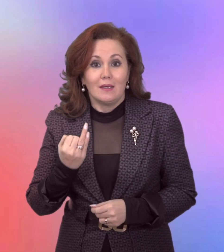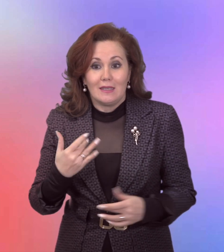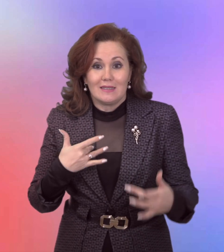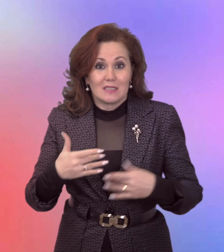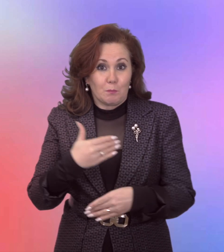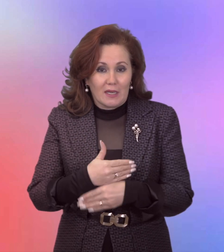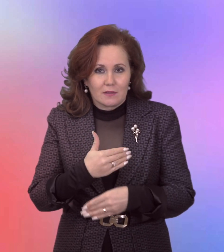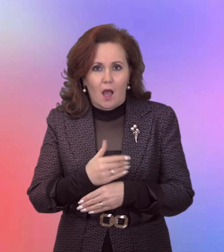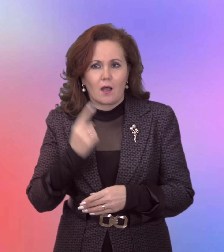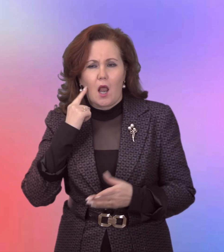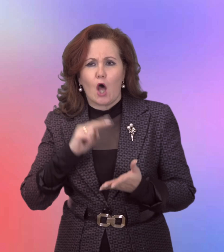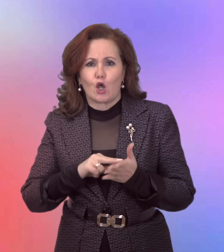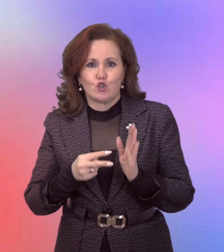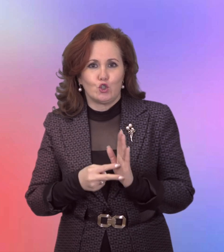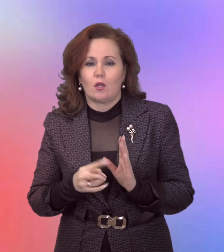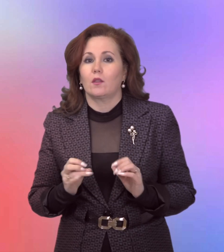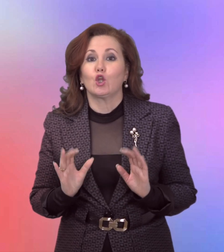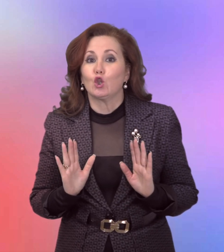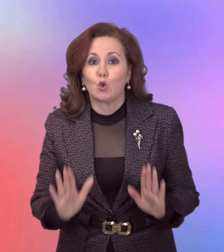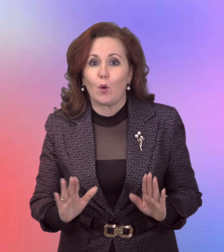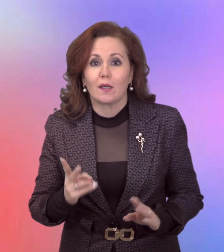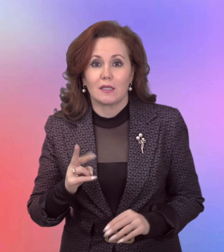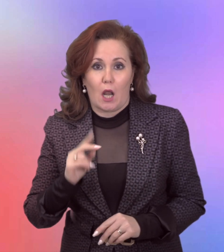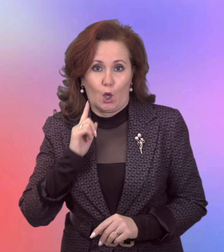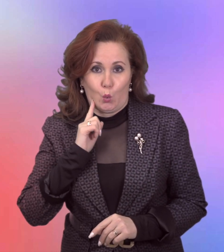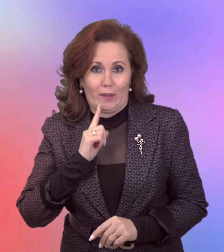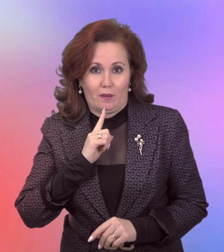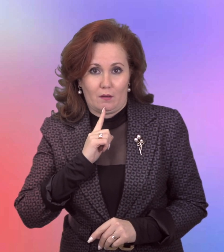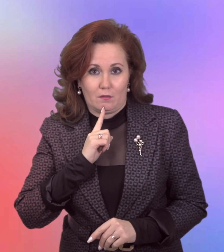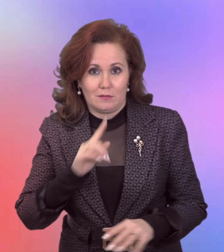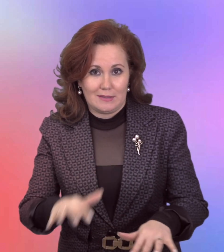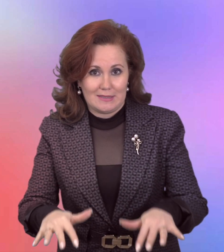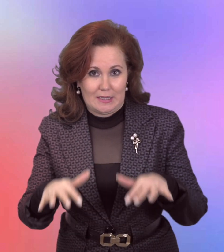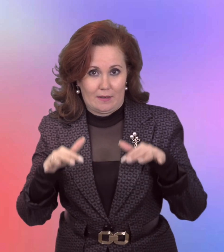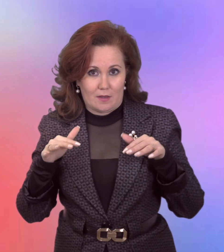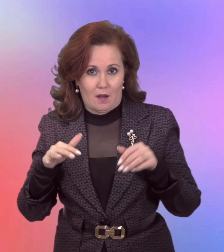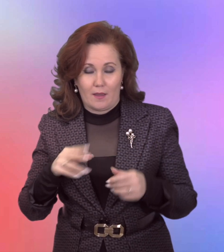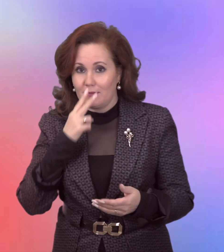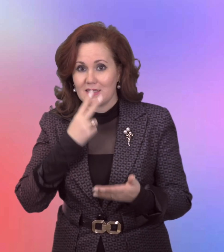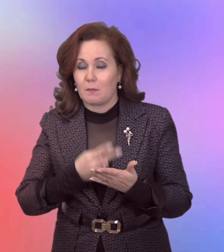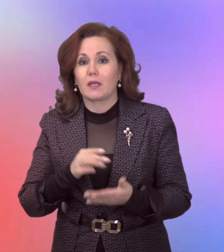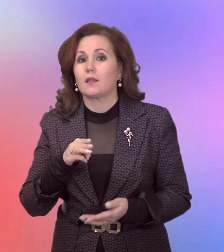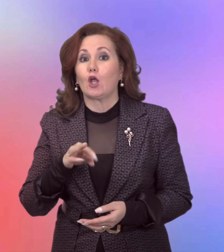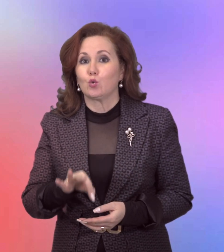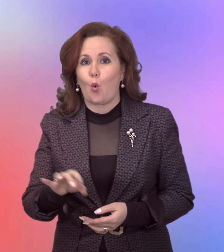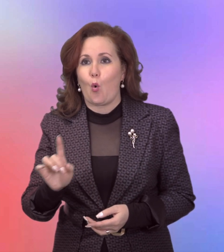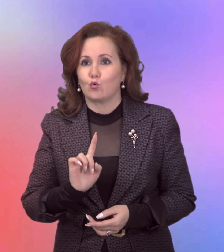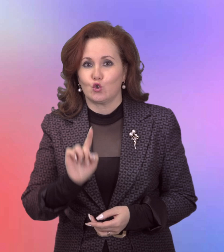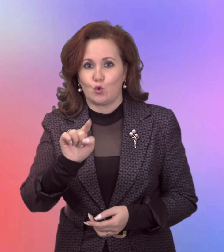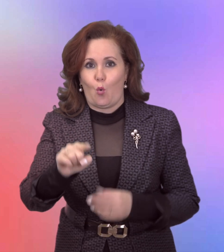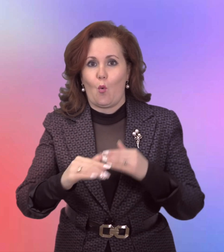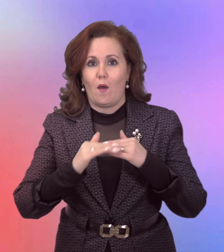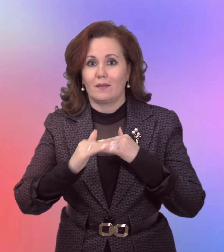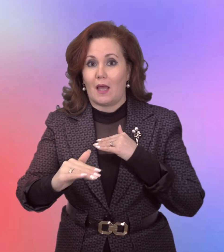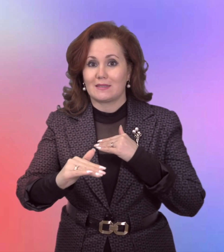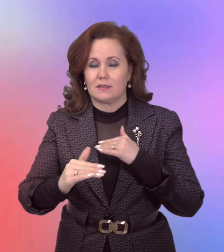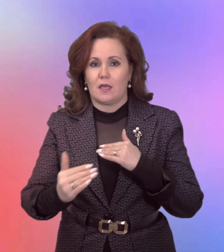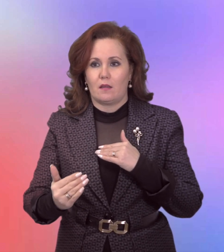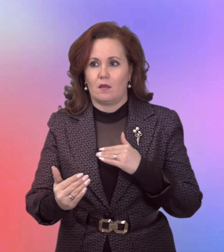Спектакли рассчитаны не только на глухих зрителей, несмотря на то, что